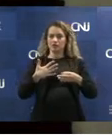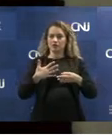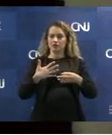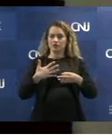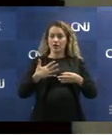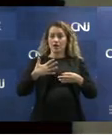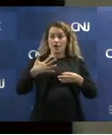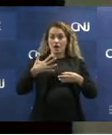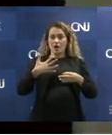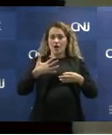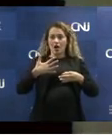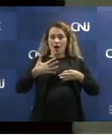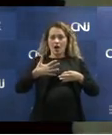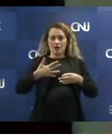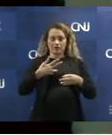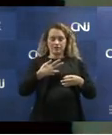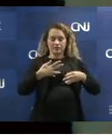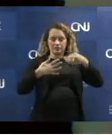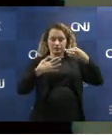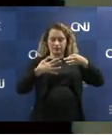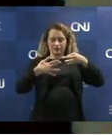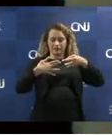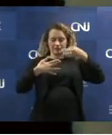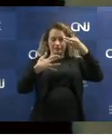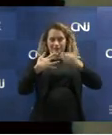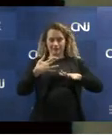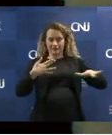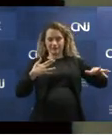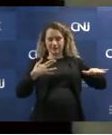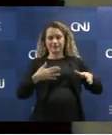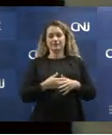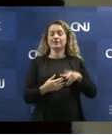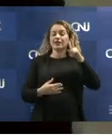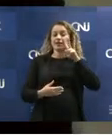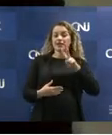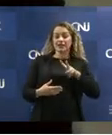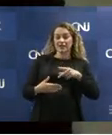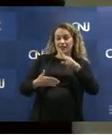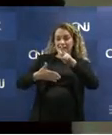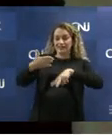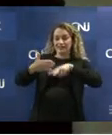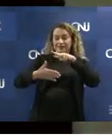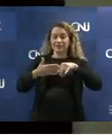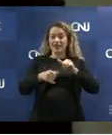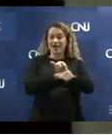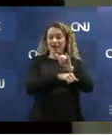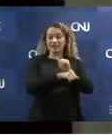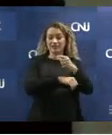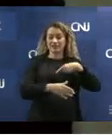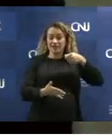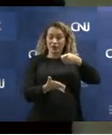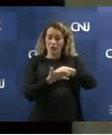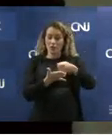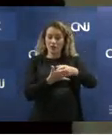aqui para brevemente ler o seguinte trecho ausente a comprovação de desenho de uma menção em anexo ou irregularidade